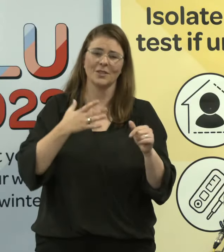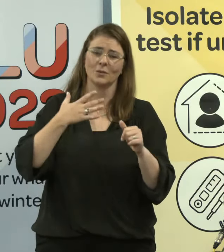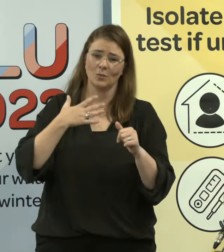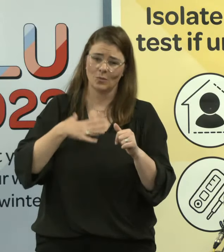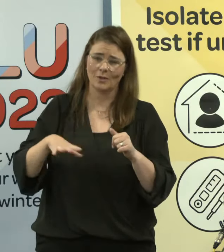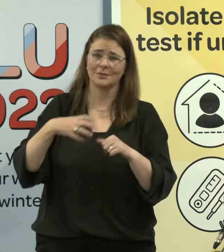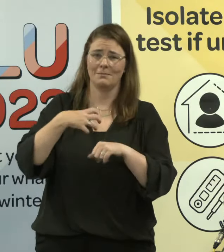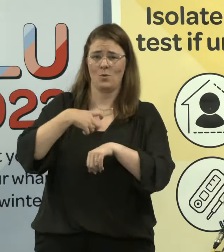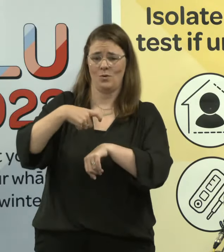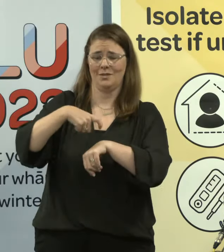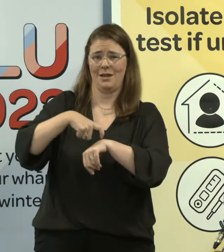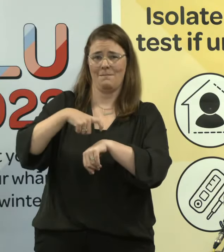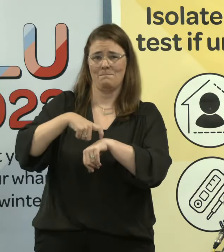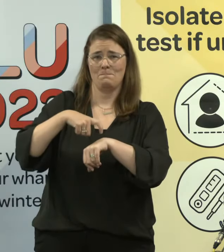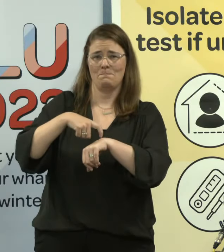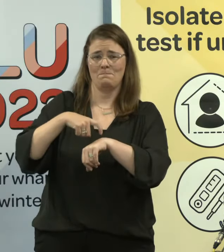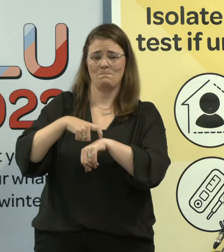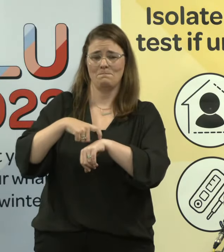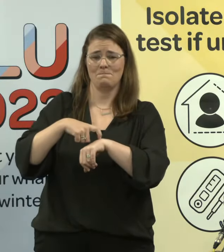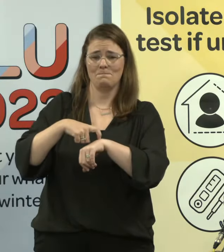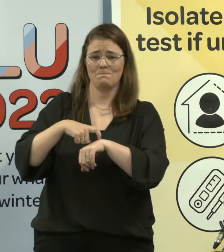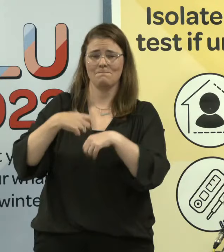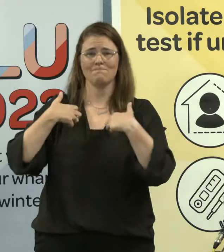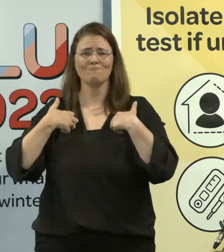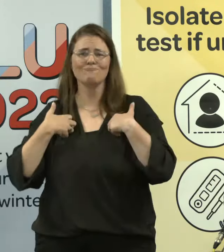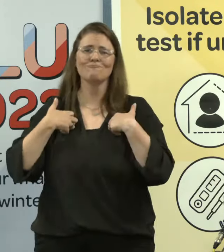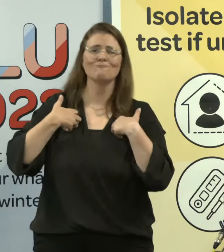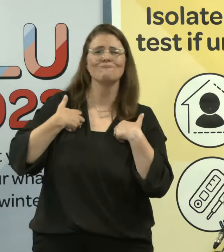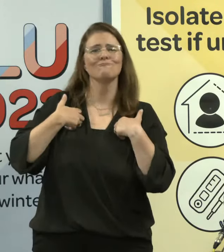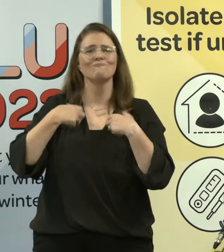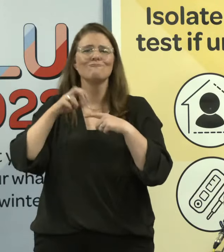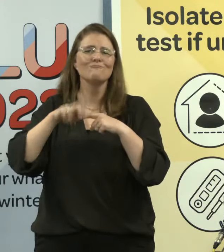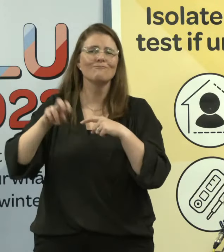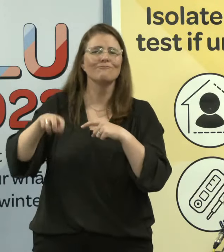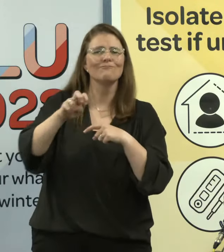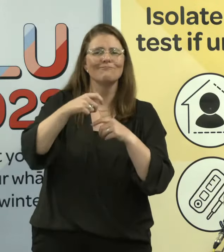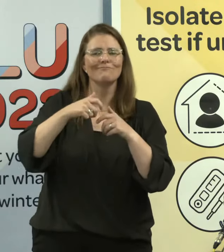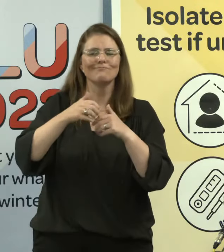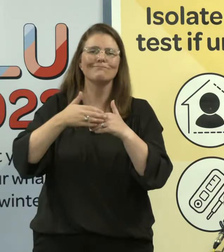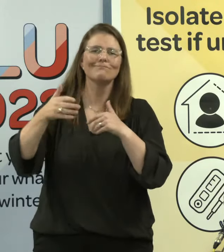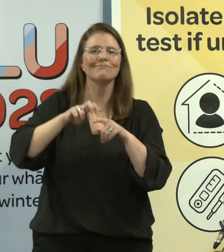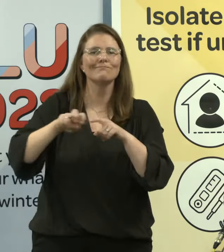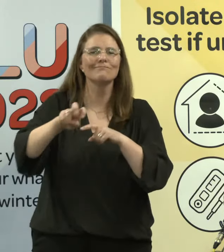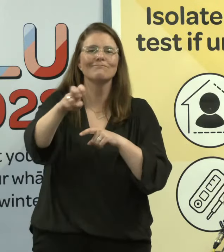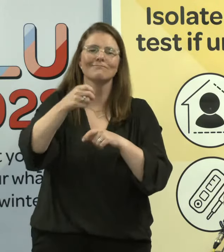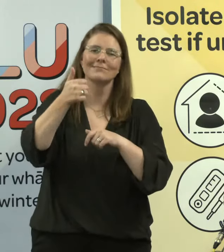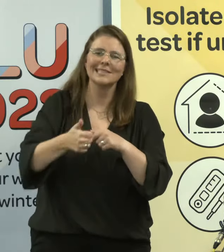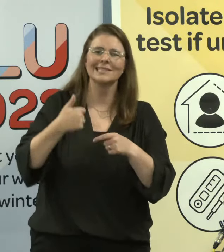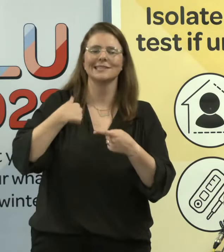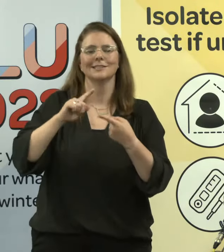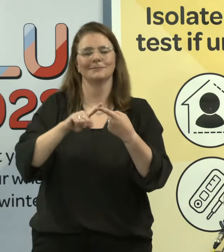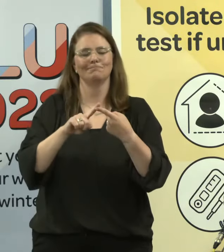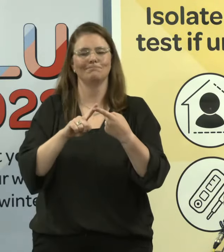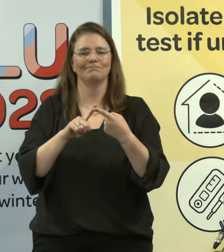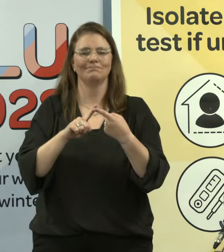i tenei mahi?